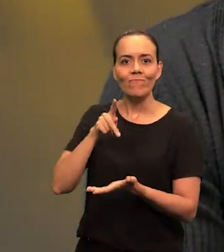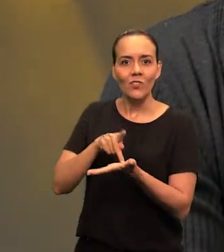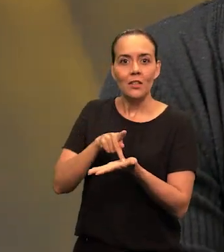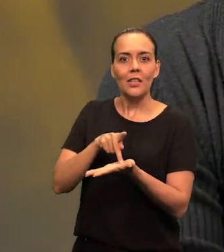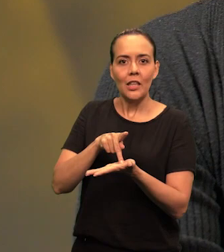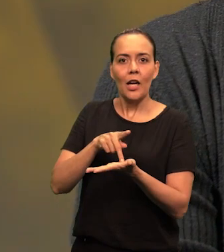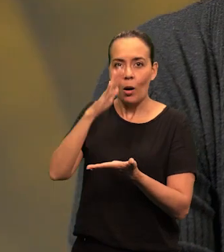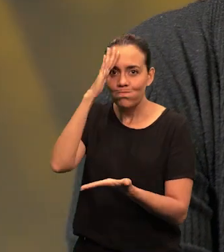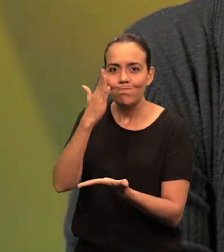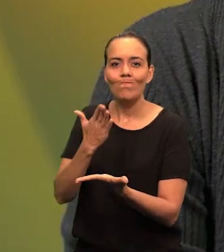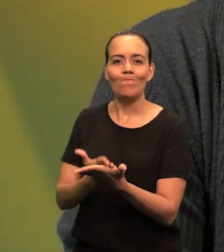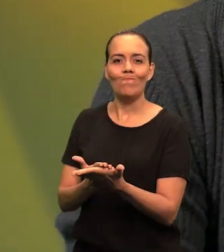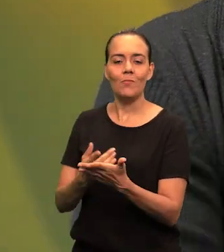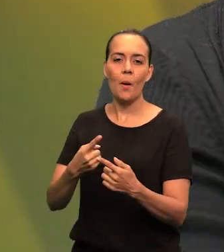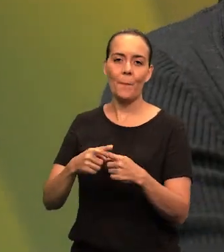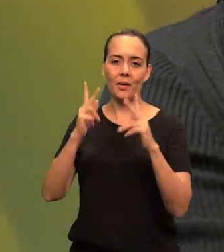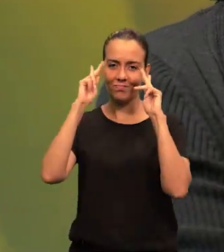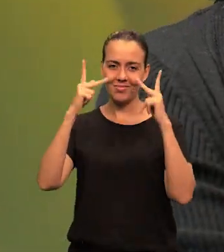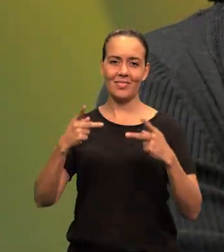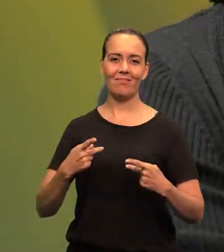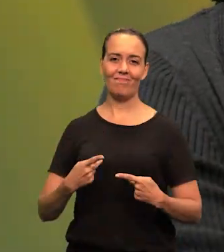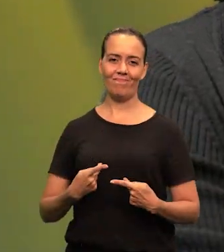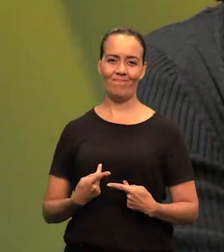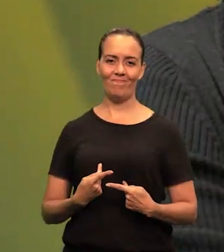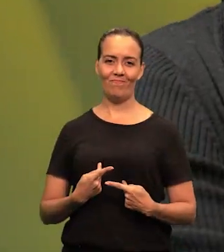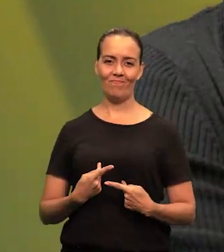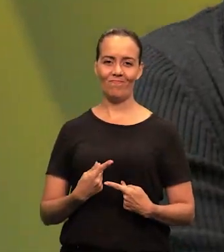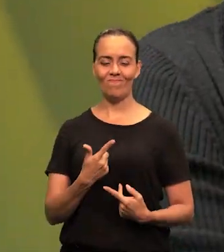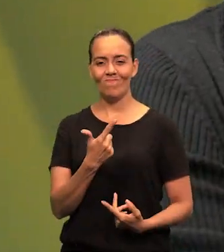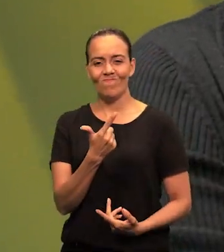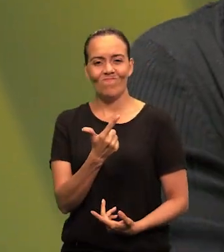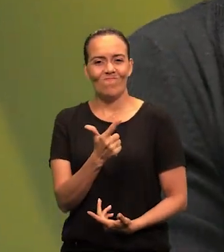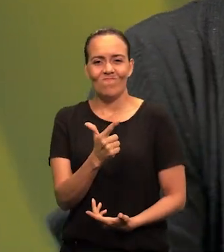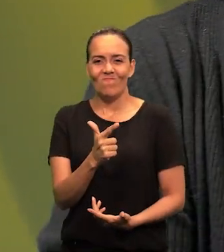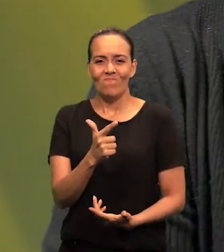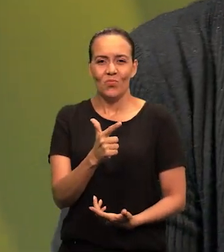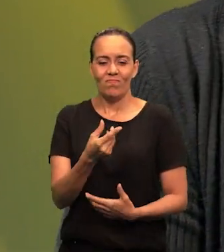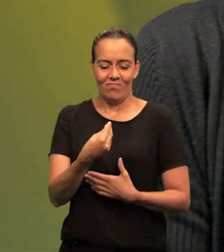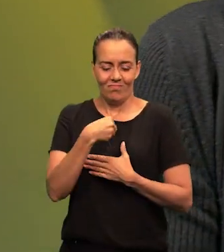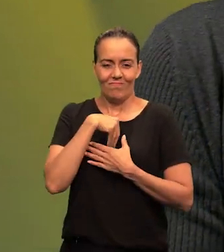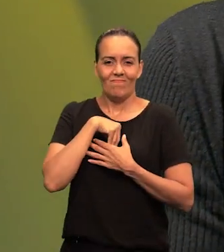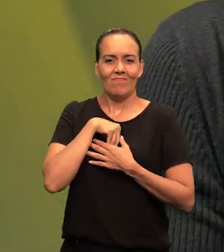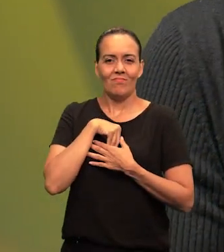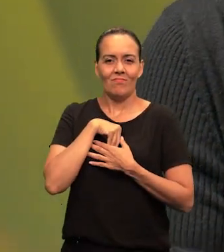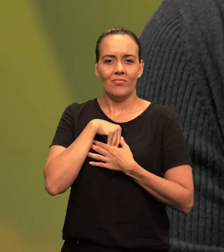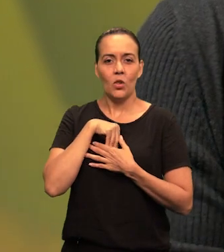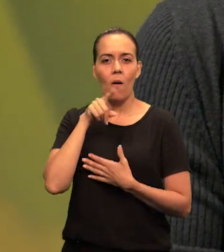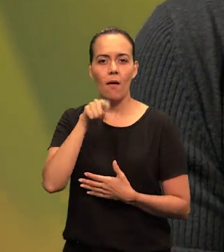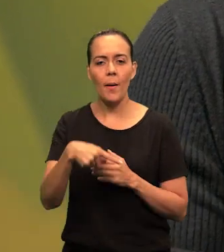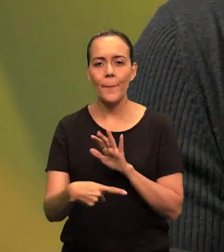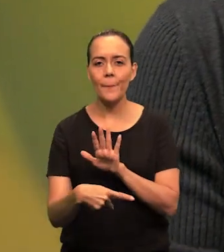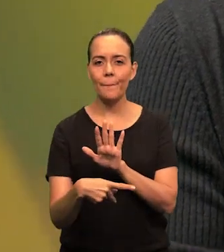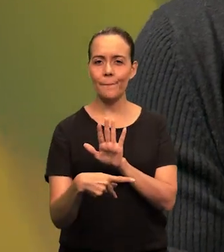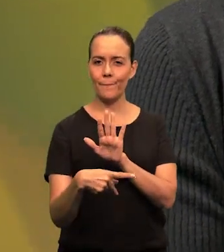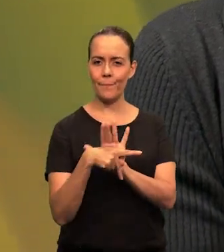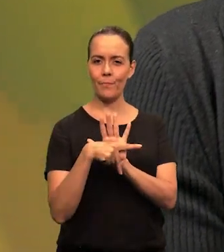Mas de fato, a natureza humana não existe. Não há nada no humano que a gente possa caracterizar como